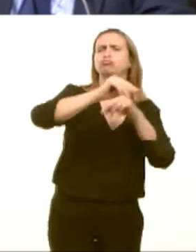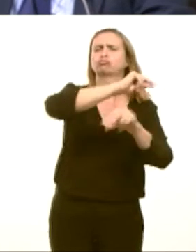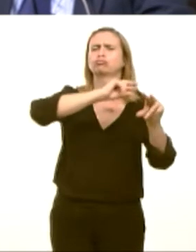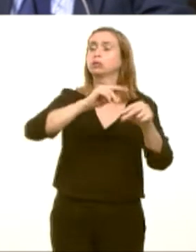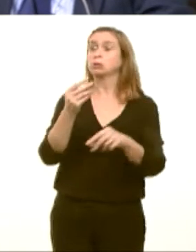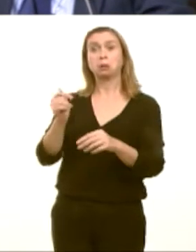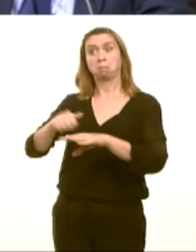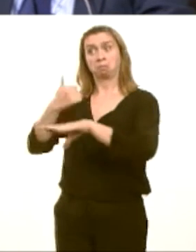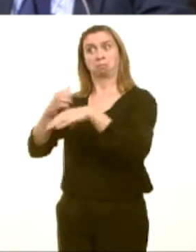defnyddio ar yr hewl.